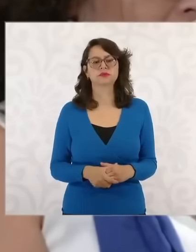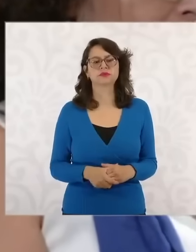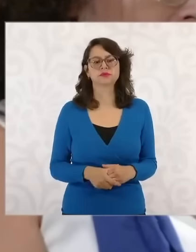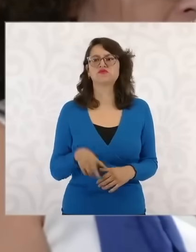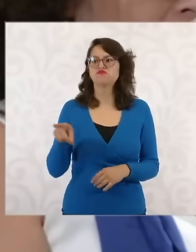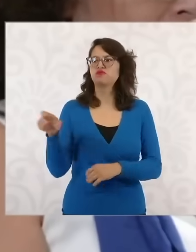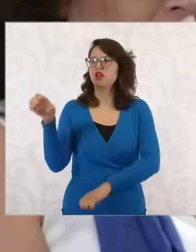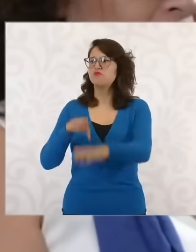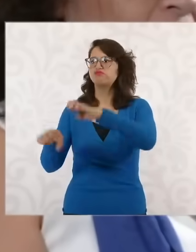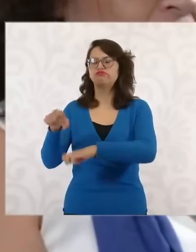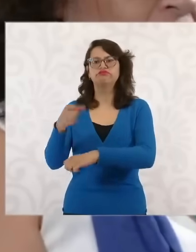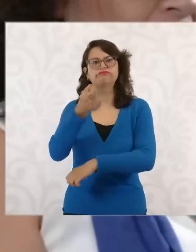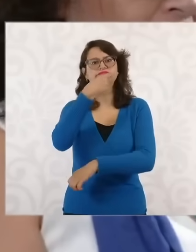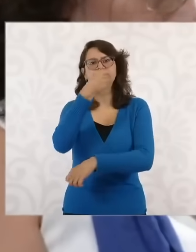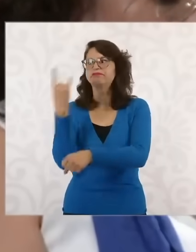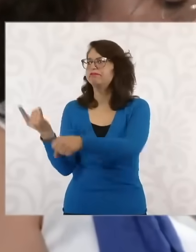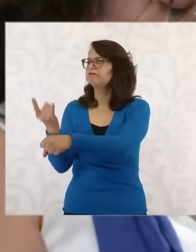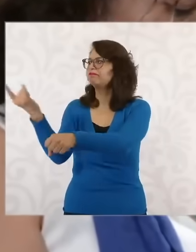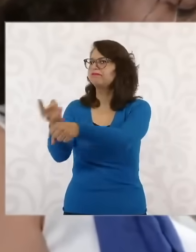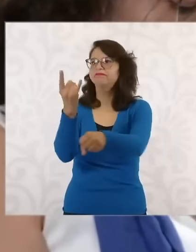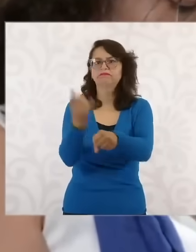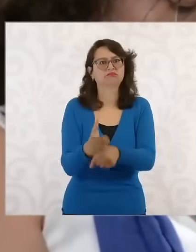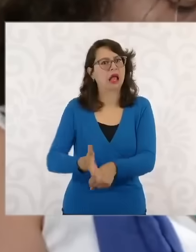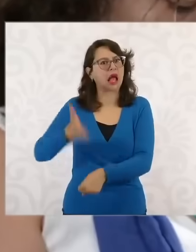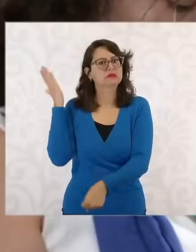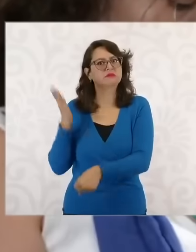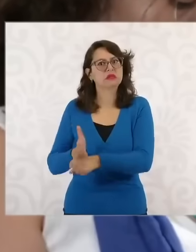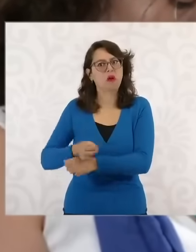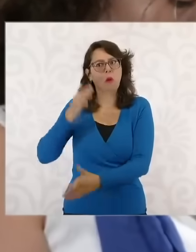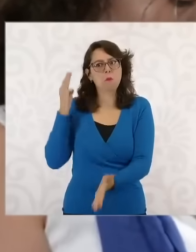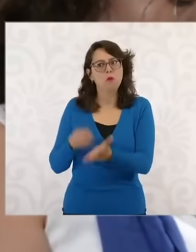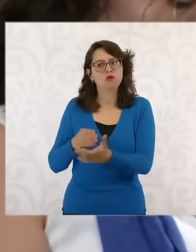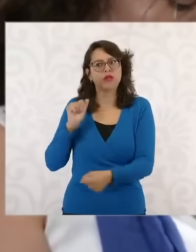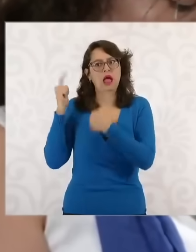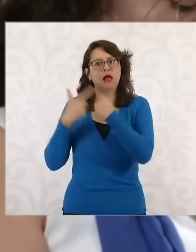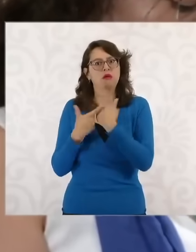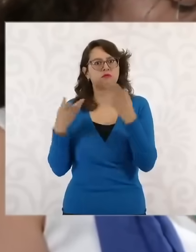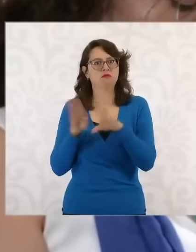que están incumpliendo con los contratos y cómo prevenir que en futuras ocasiones esto continúe?